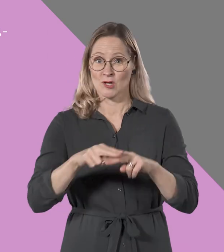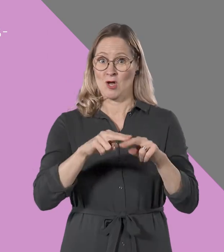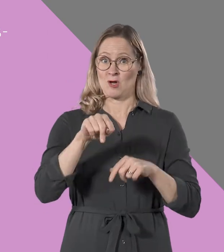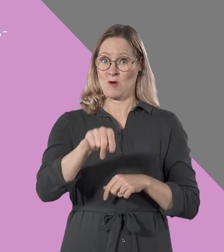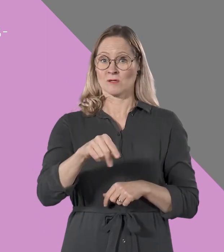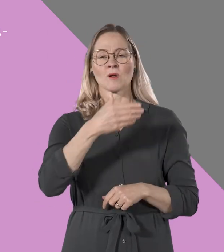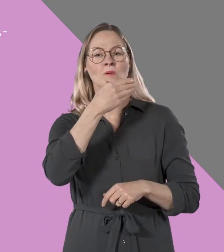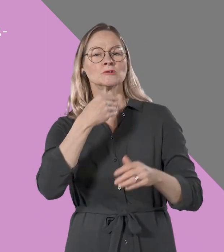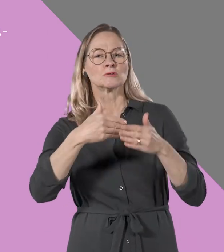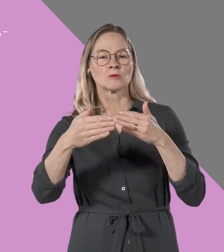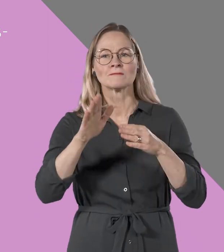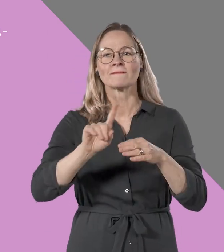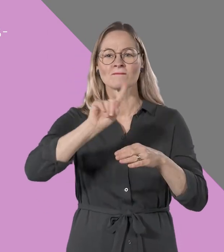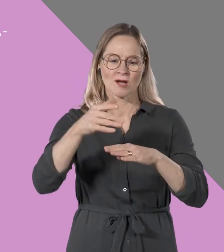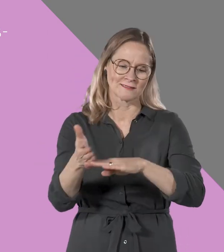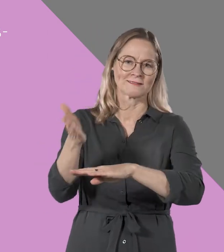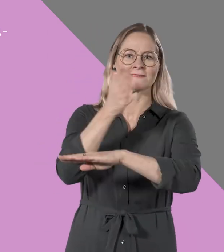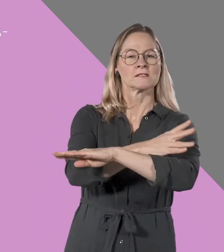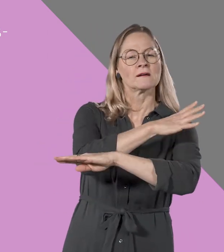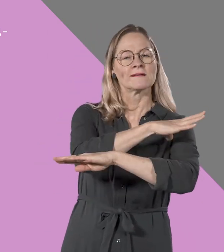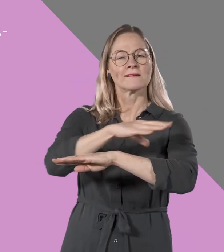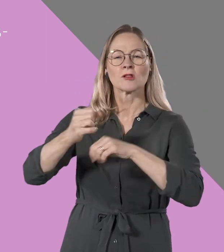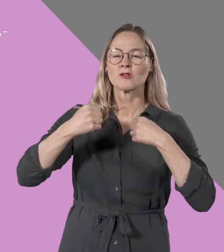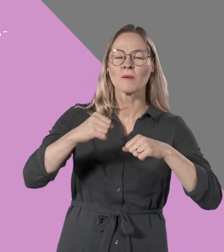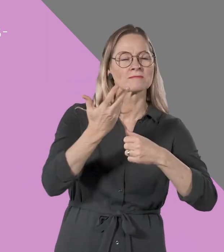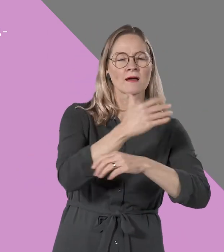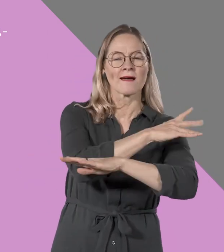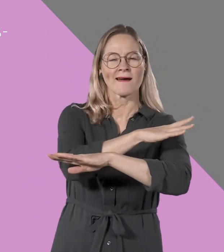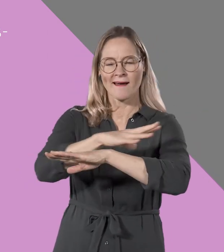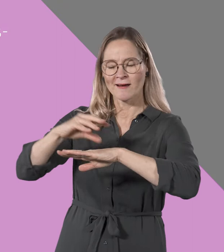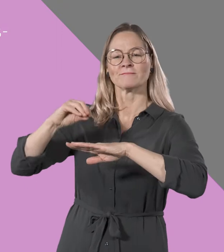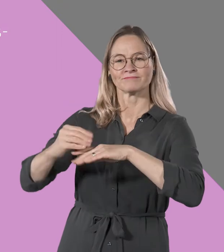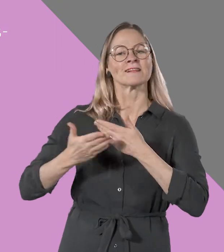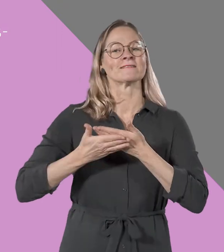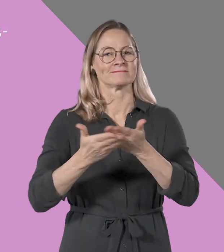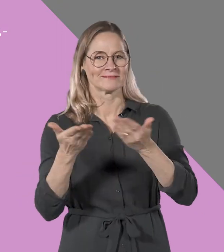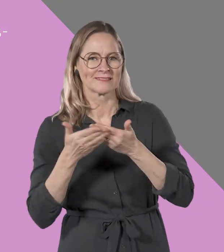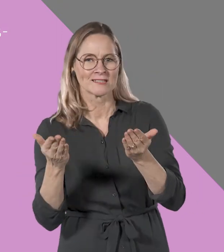Kokouksessa esiteltiin nuorisotyön edellisen vuoden toiminnan katsaus -